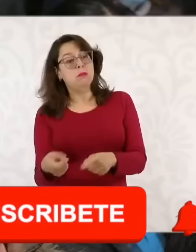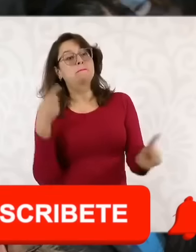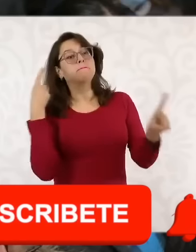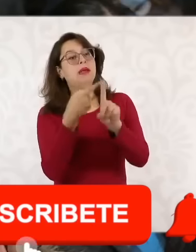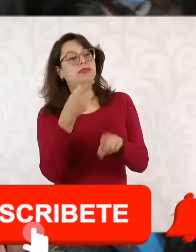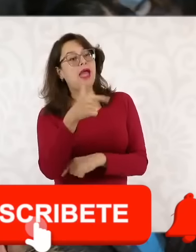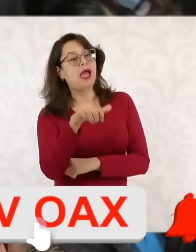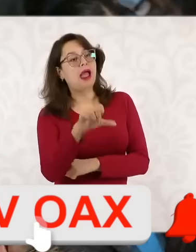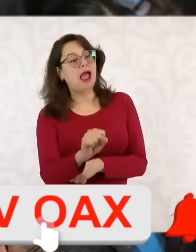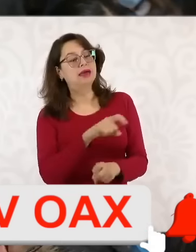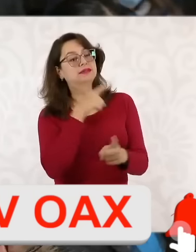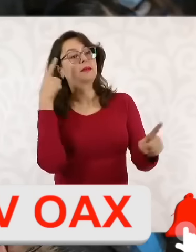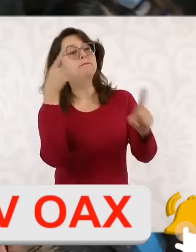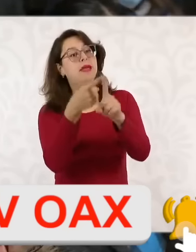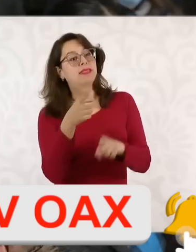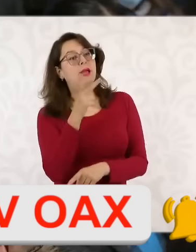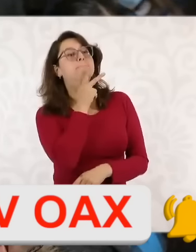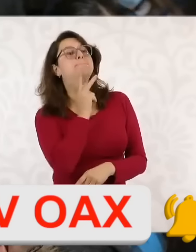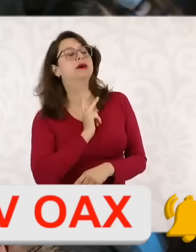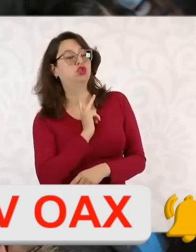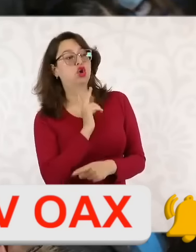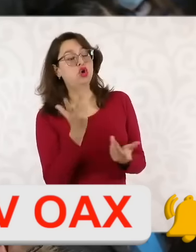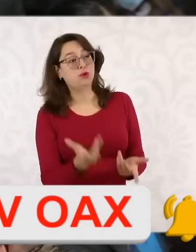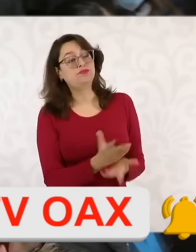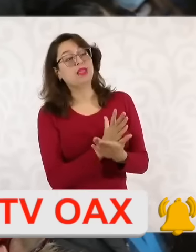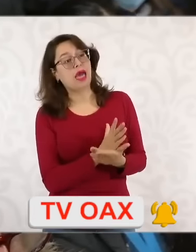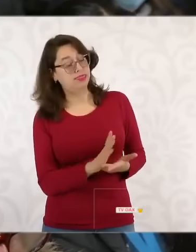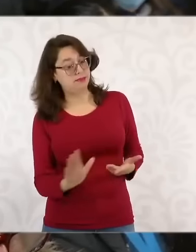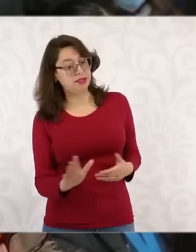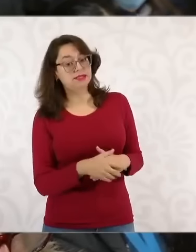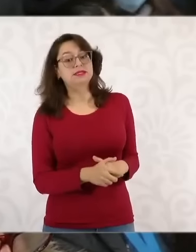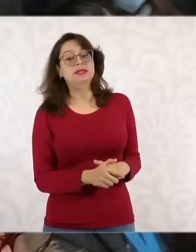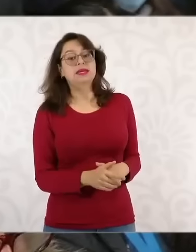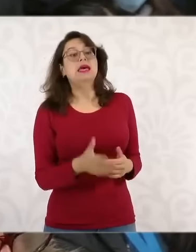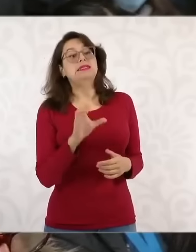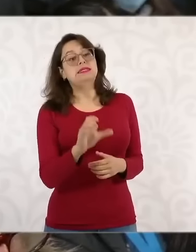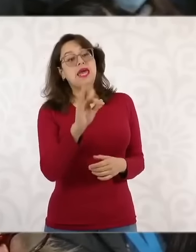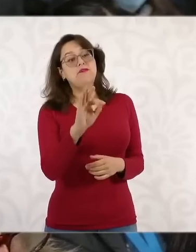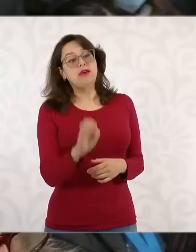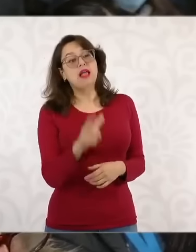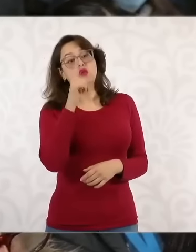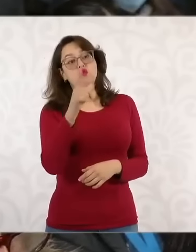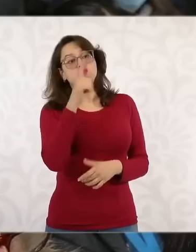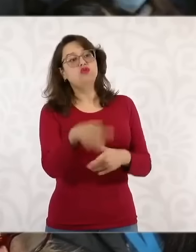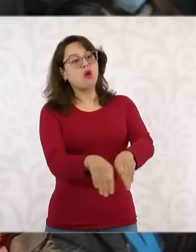Y a propósito, secretaria, eh de los proyectos de transmisión de CFE, ¿cuál es la expectativa